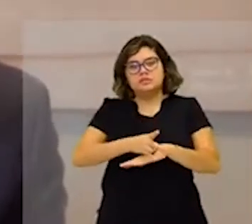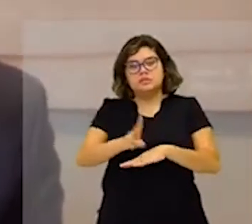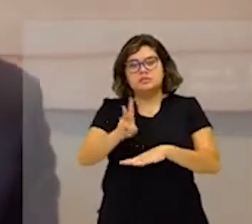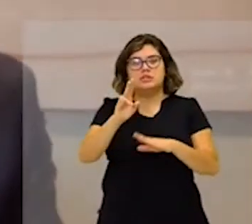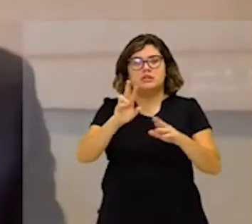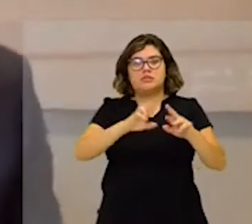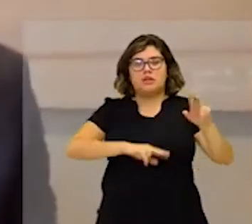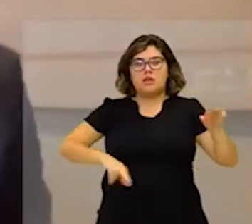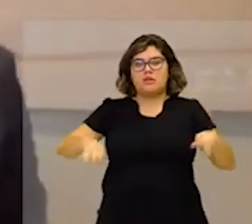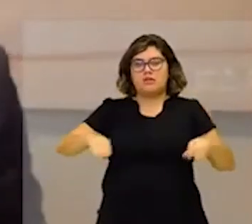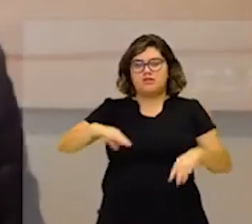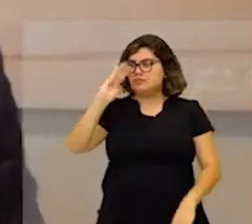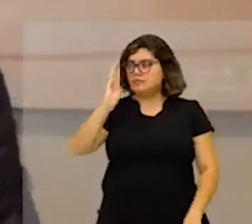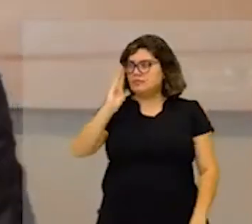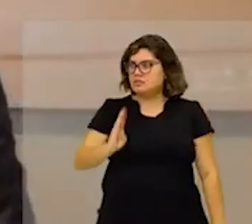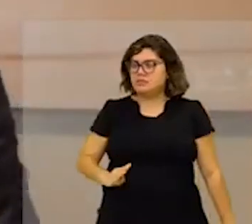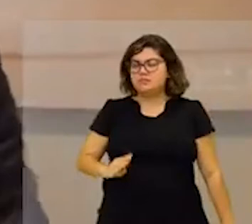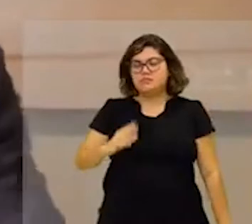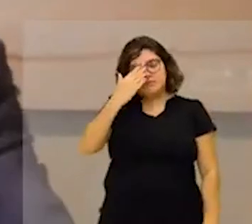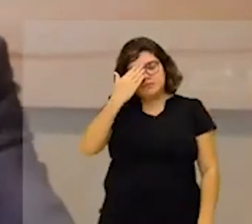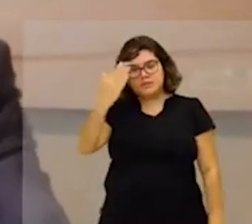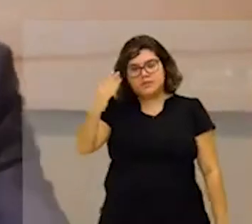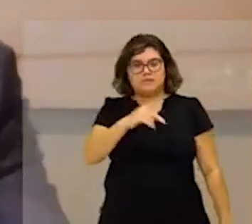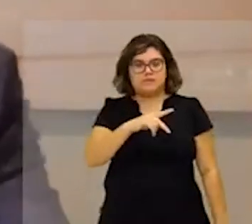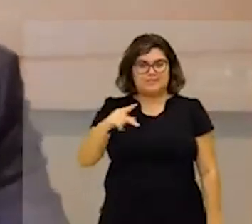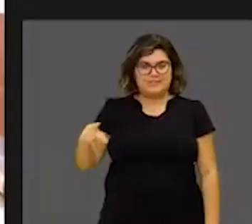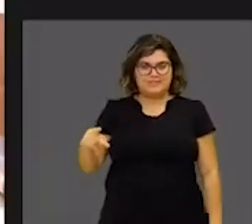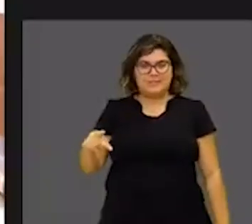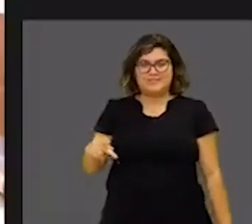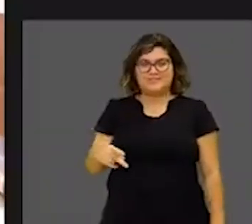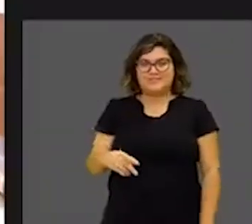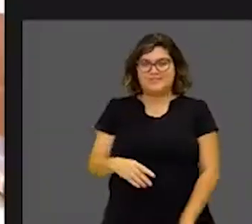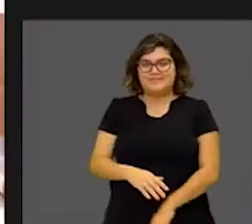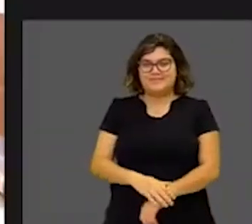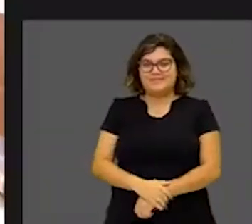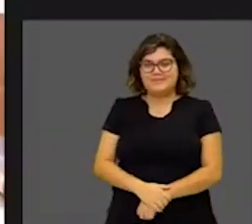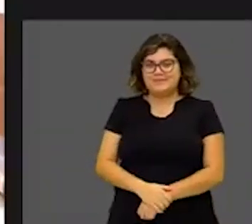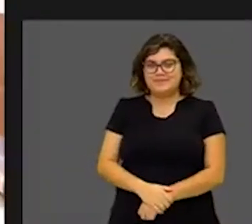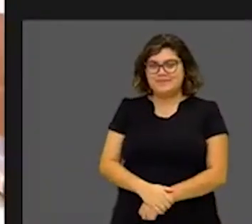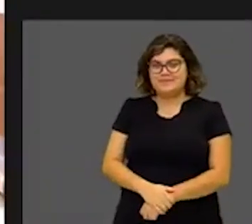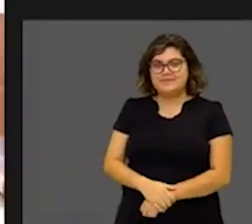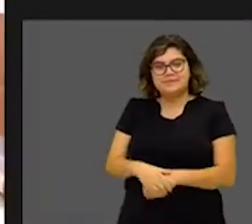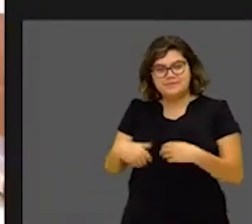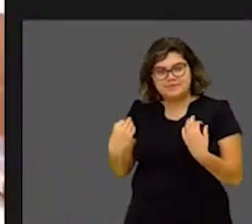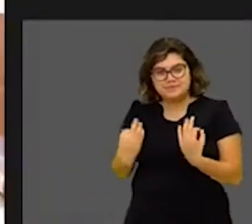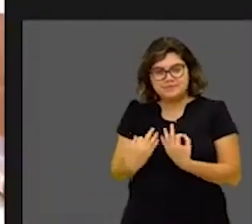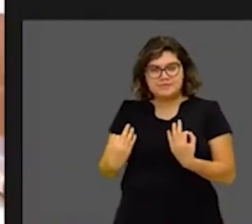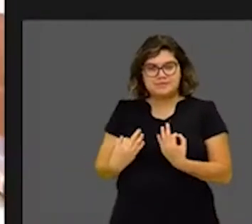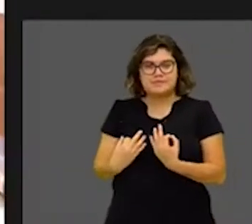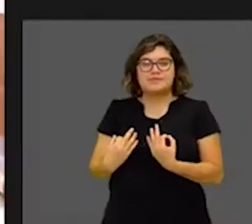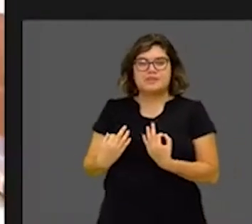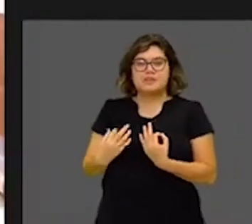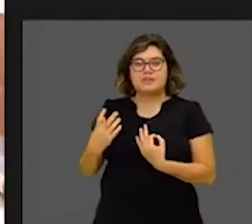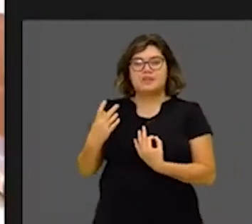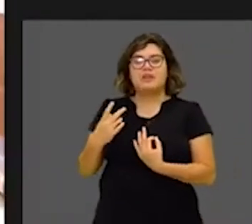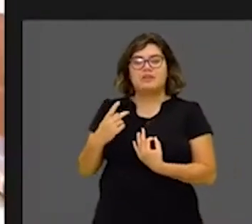muito obrigado professora Laura prefeito de São Marcelo que nos apresenta forma muito didática